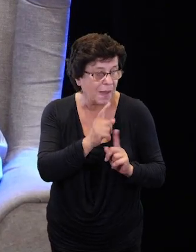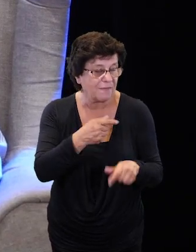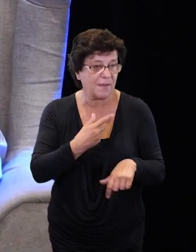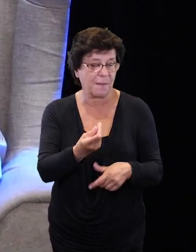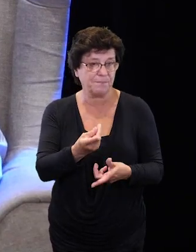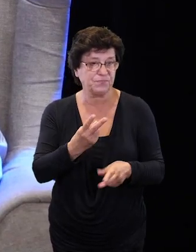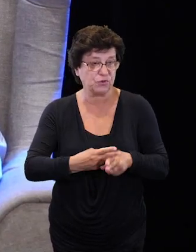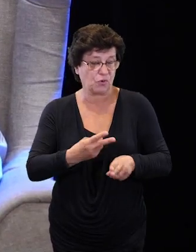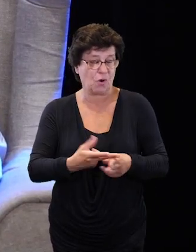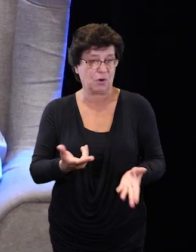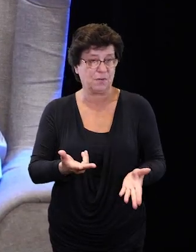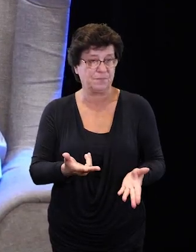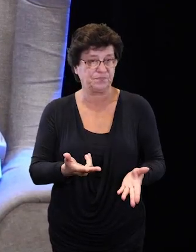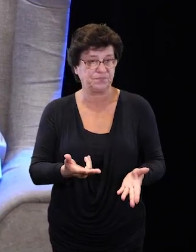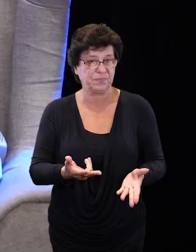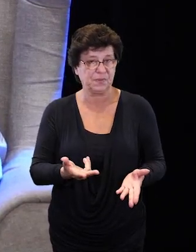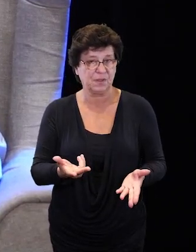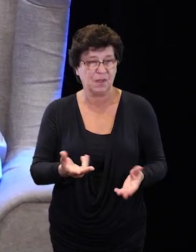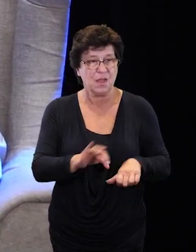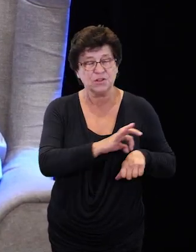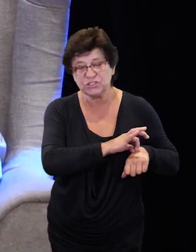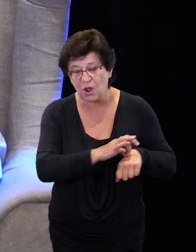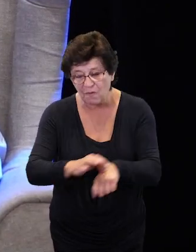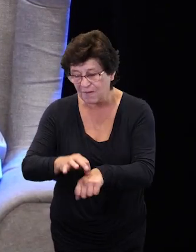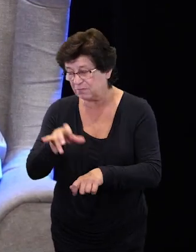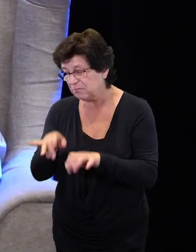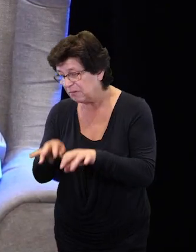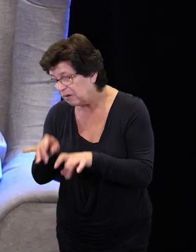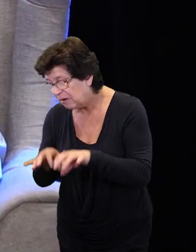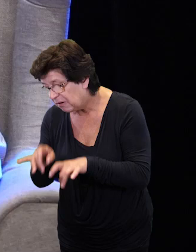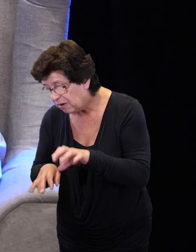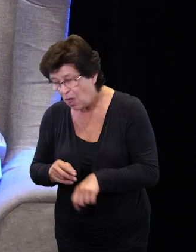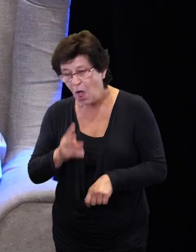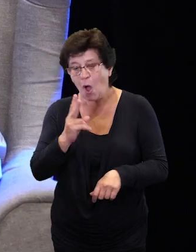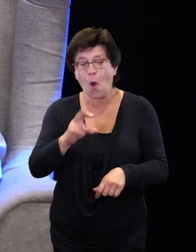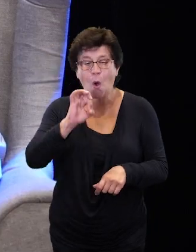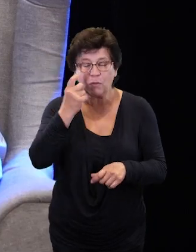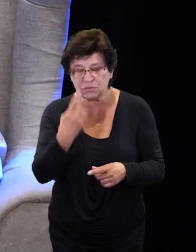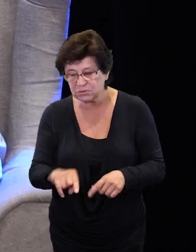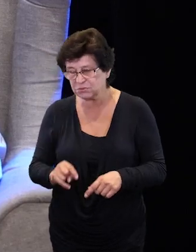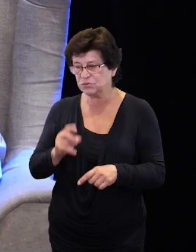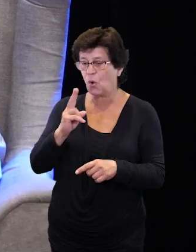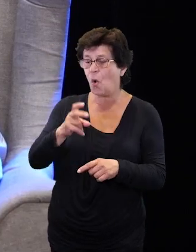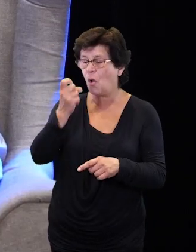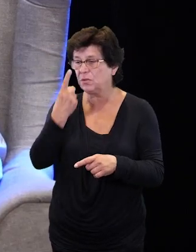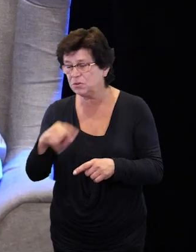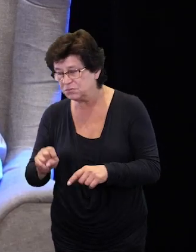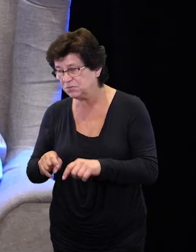Jak się pisze skierowanie, mam kod skierowania, kod poradni i kod choroby.